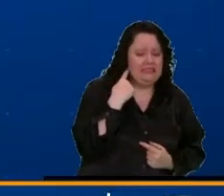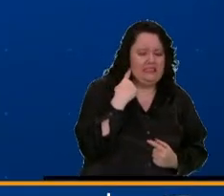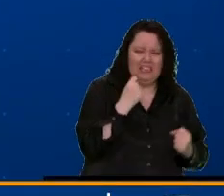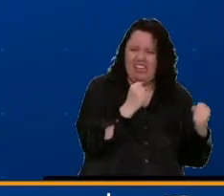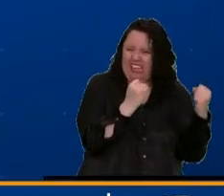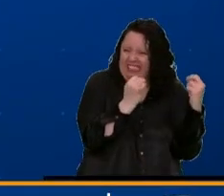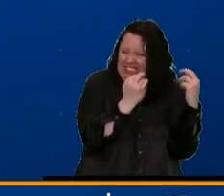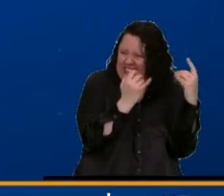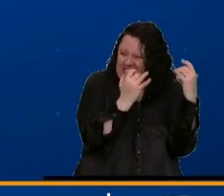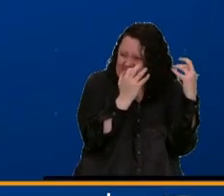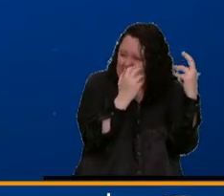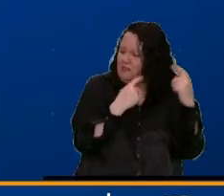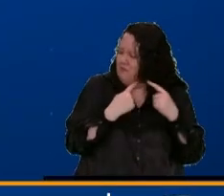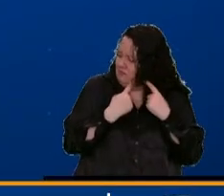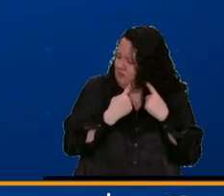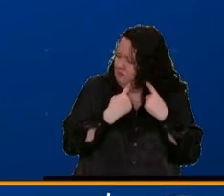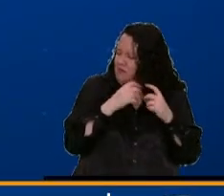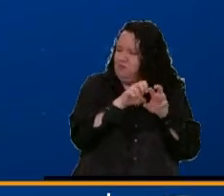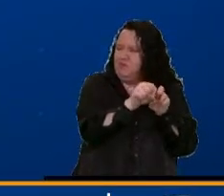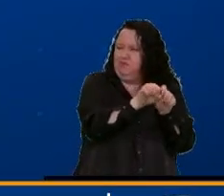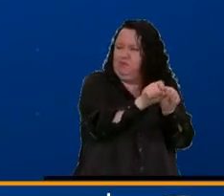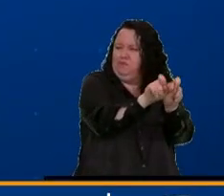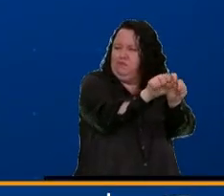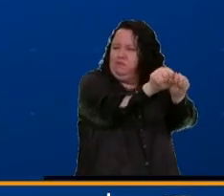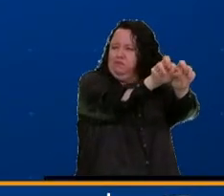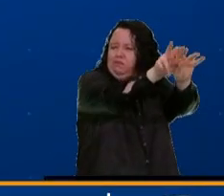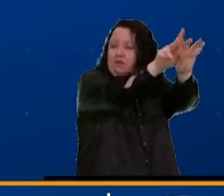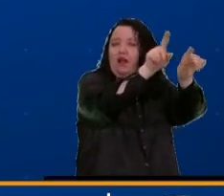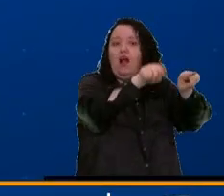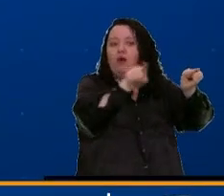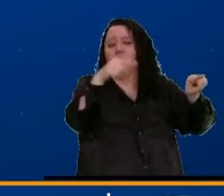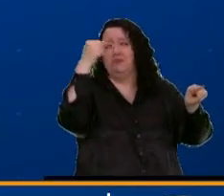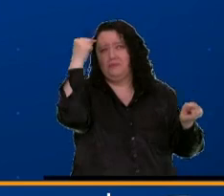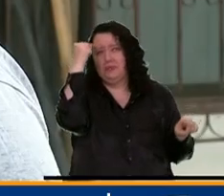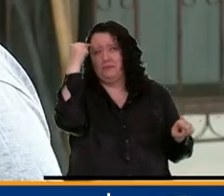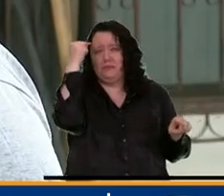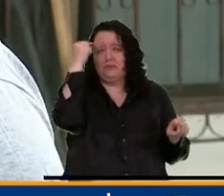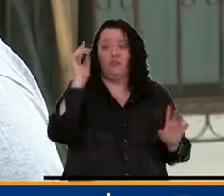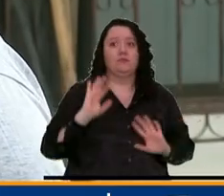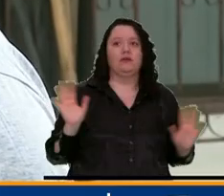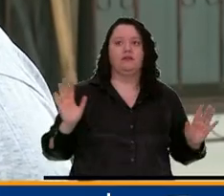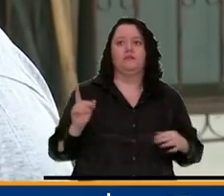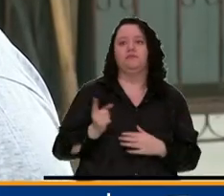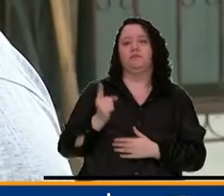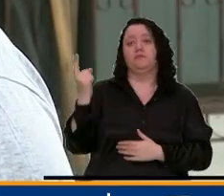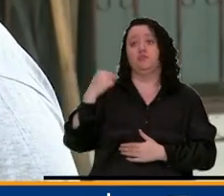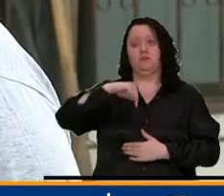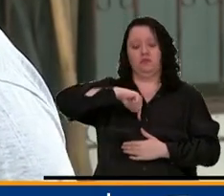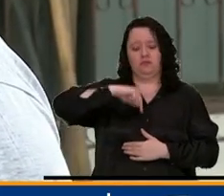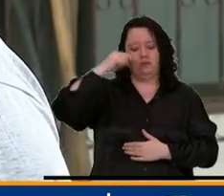recreaban, entre la intensidad del fuego y el viento, solo les permitían escuchar el